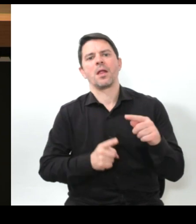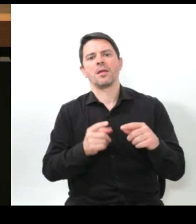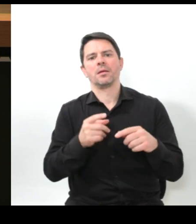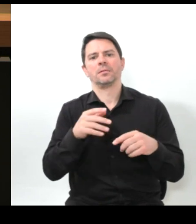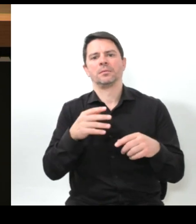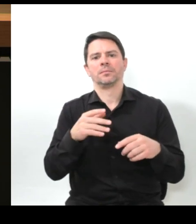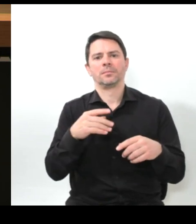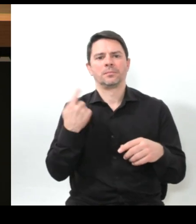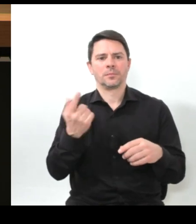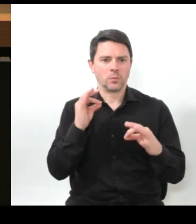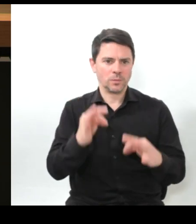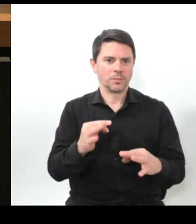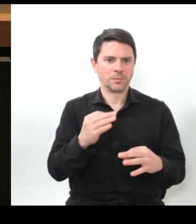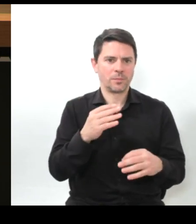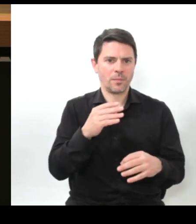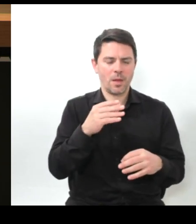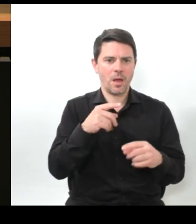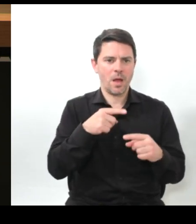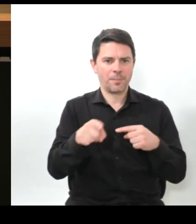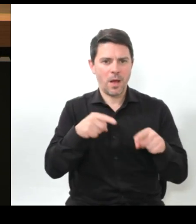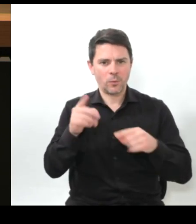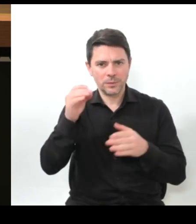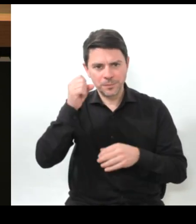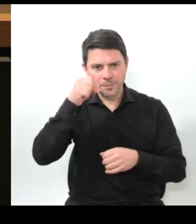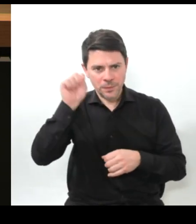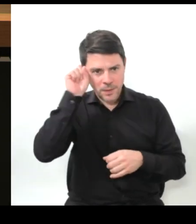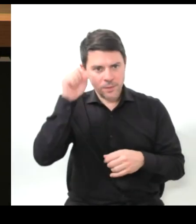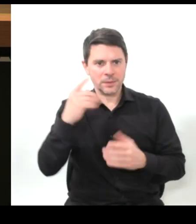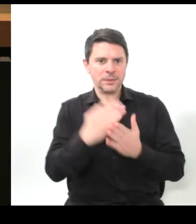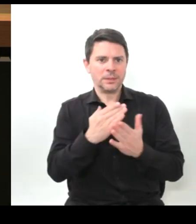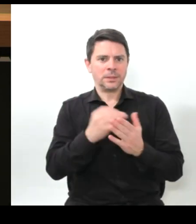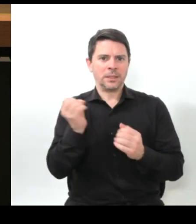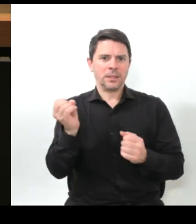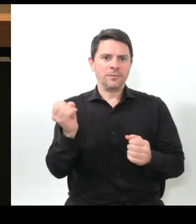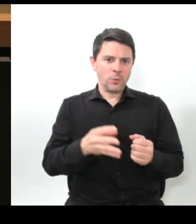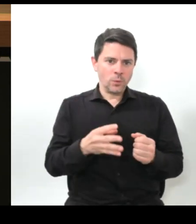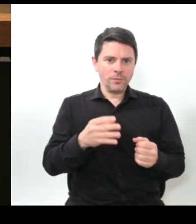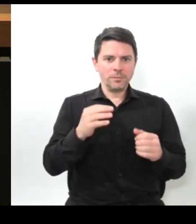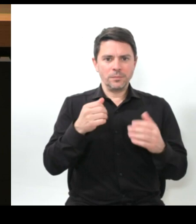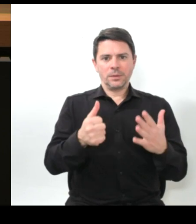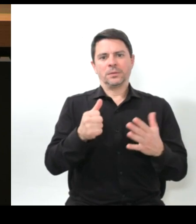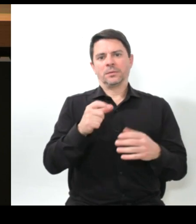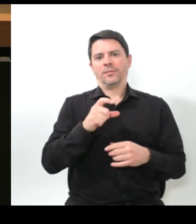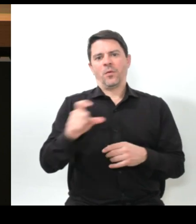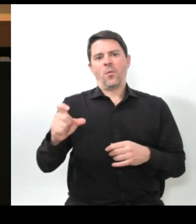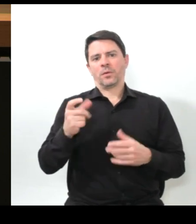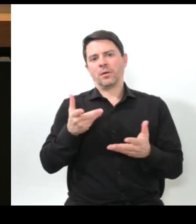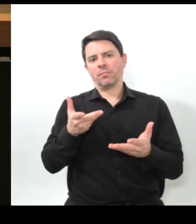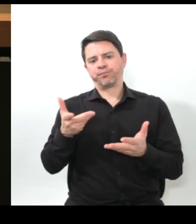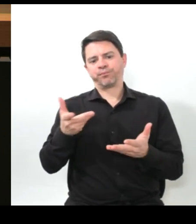waren bei einer Umfrage ohne unter Pflege Fachkraft Azubis nicht einmal 43 % mit ihrer Ausbildung zufrieden.